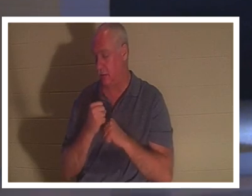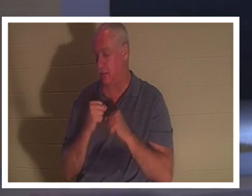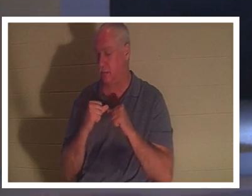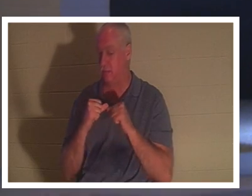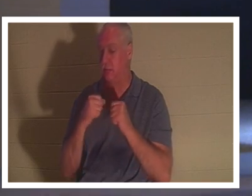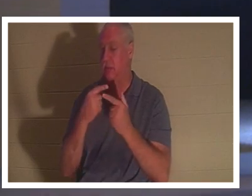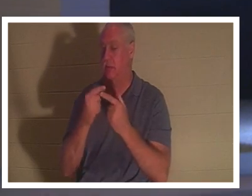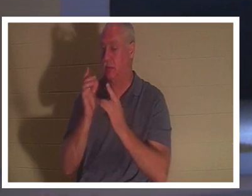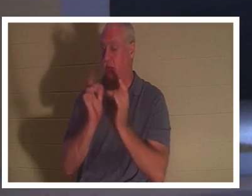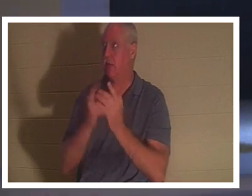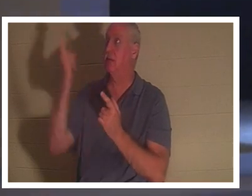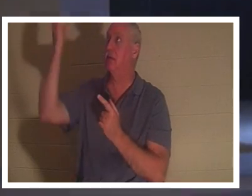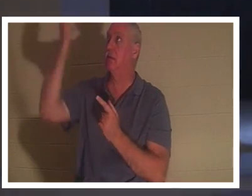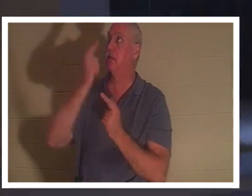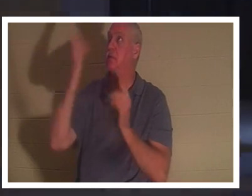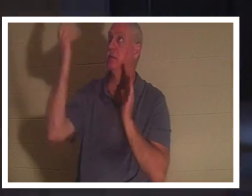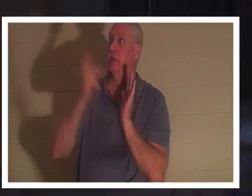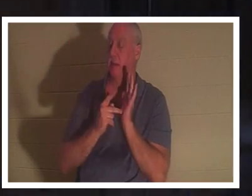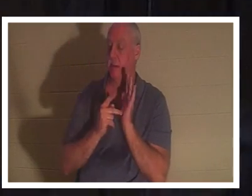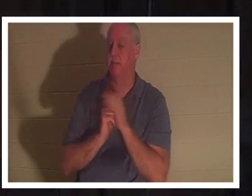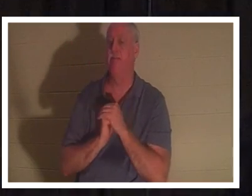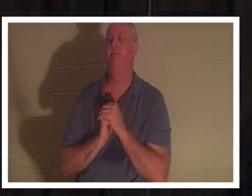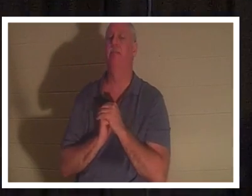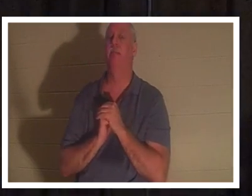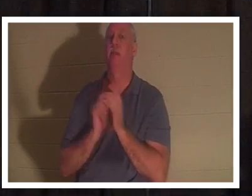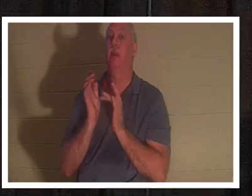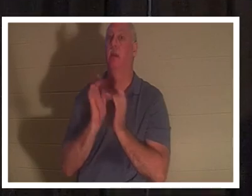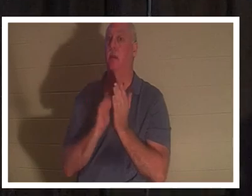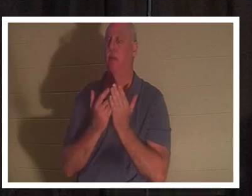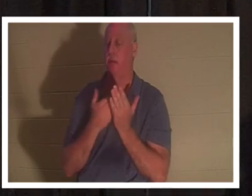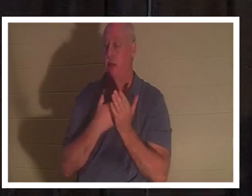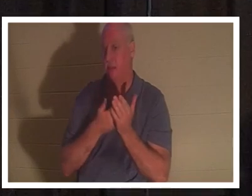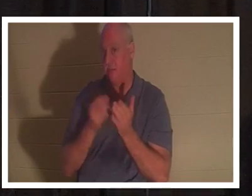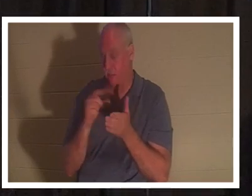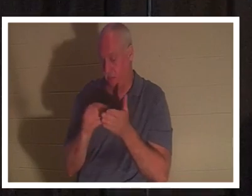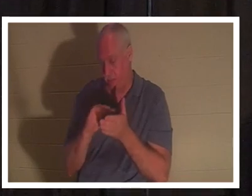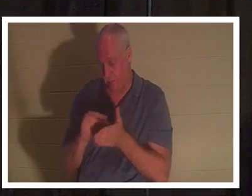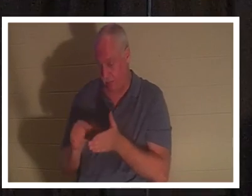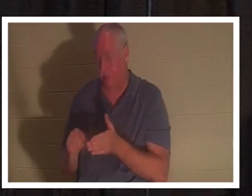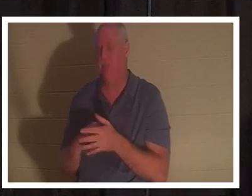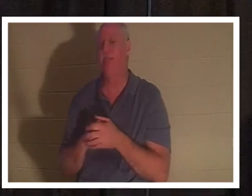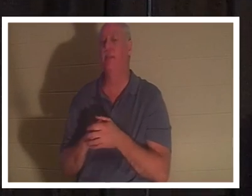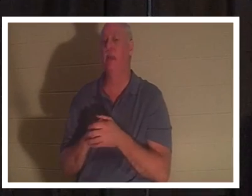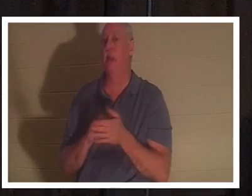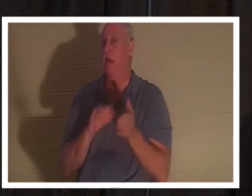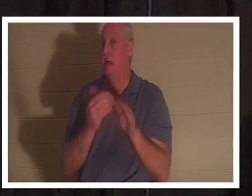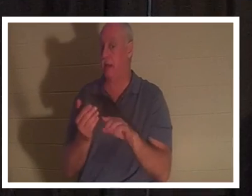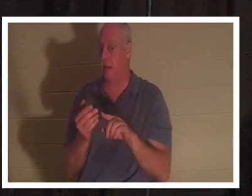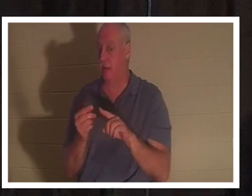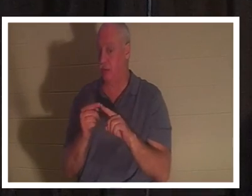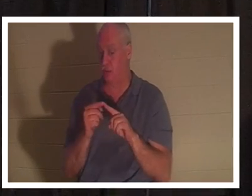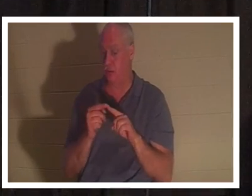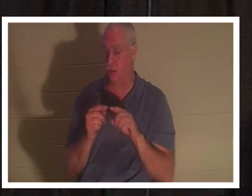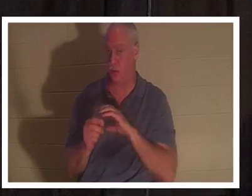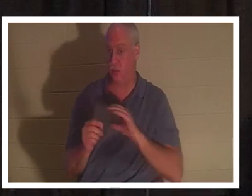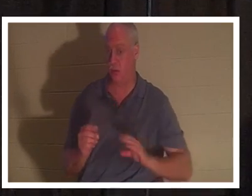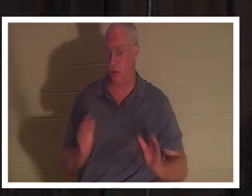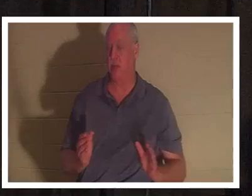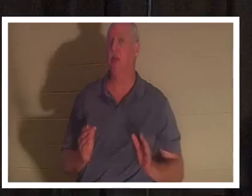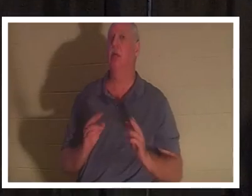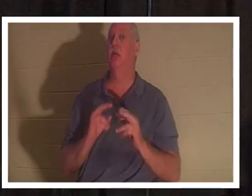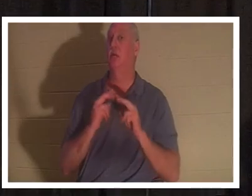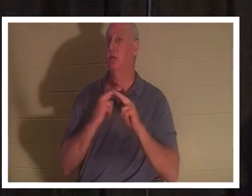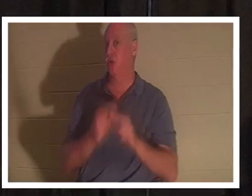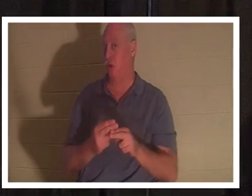圣经确实有一些章节将基督徒的死亡称为“睡眠”。例如，